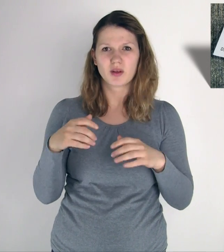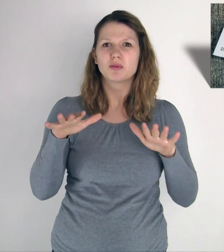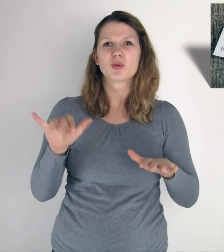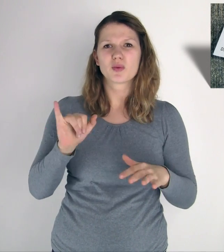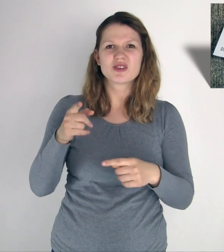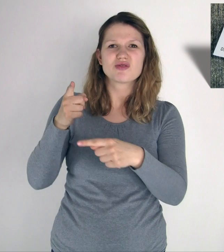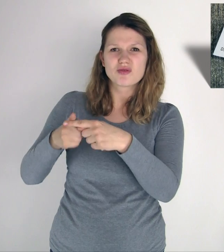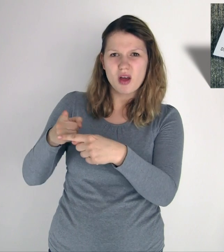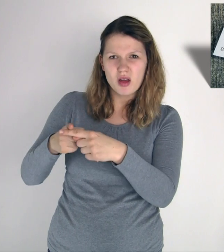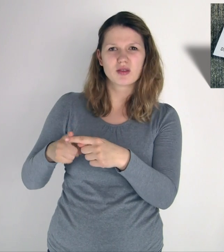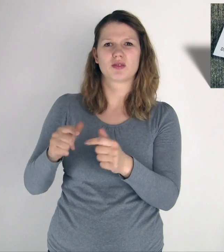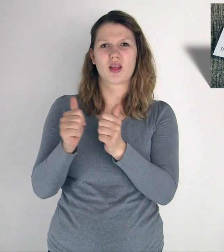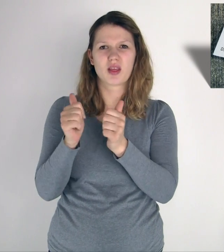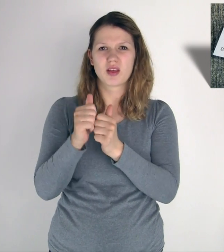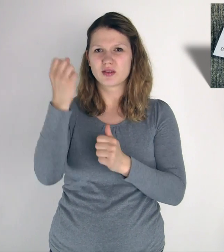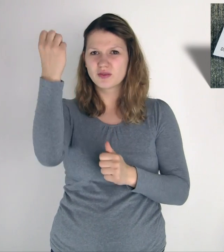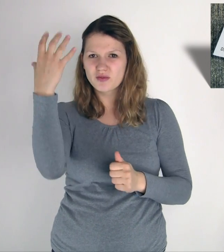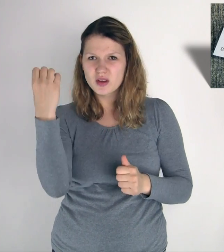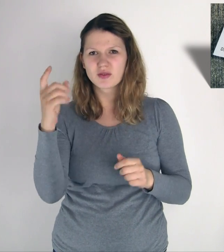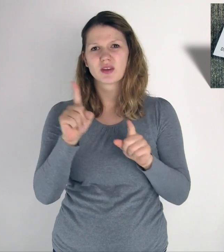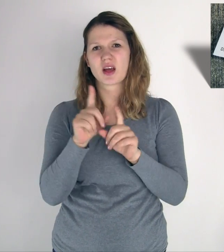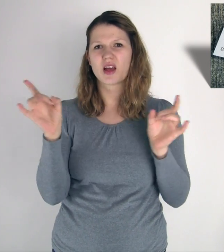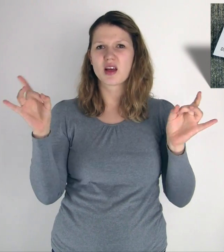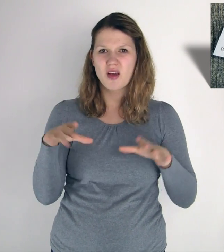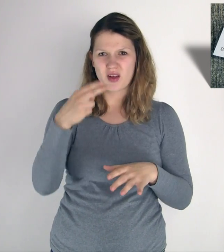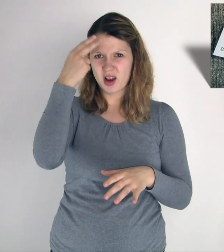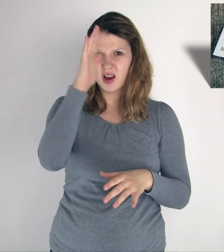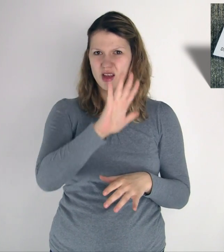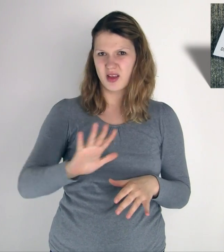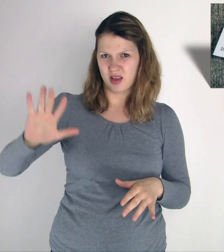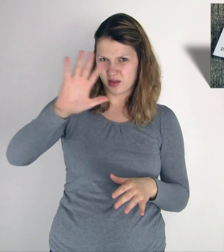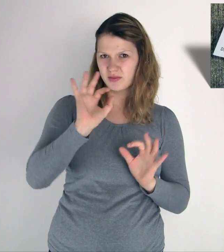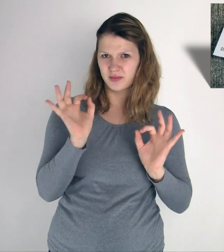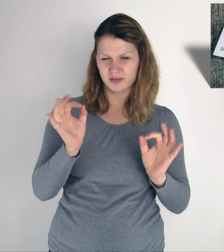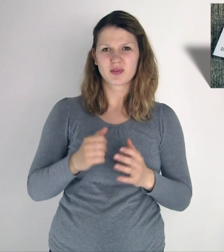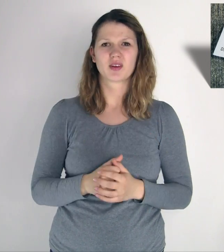Jie dirba sankryžose, šalia šviesoforų bei visos Lietuvos kavinėse.